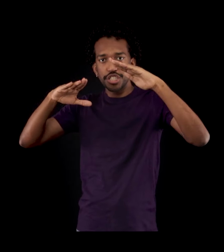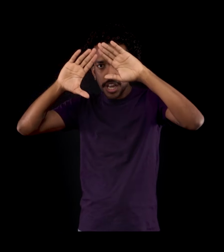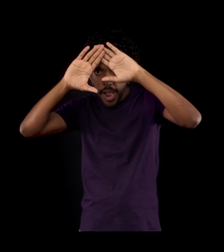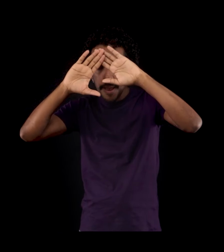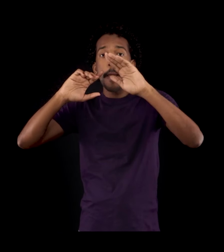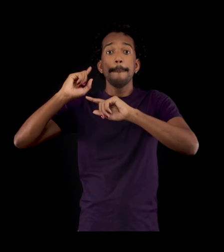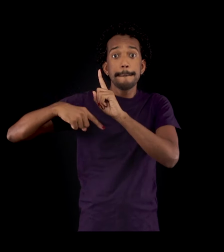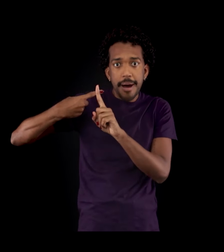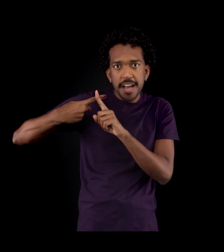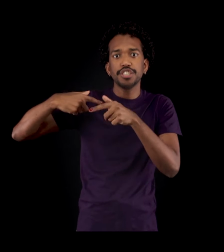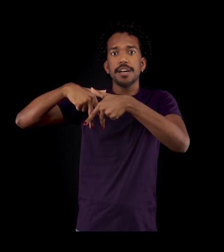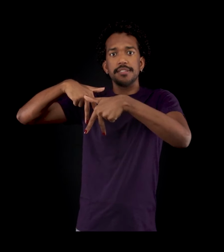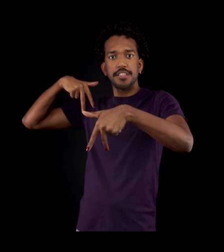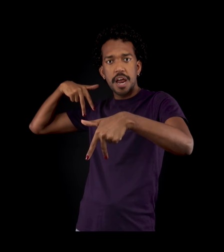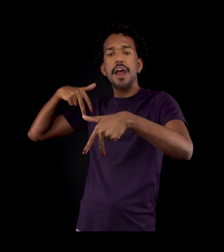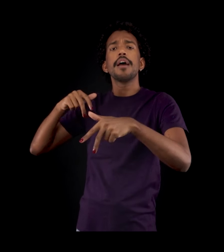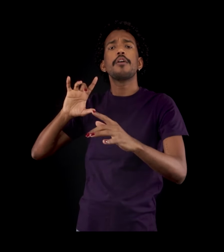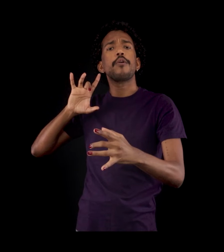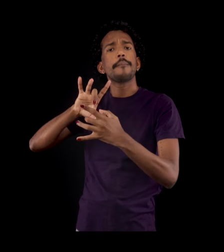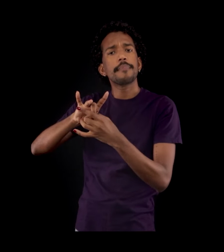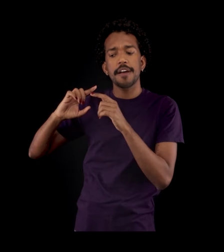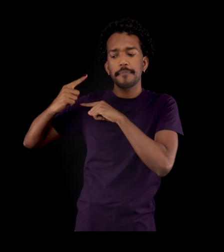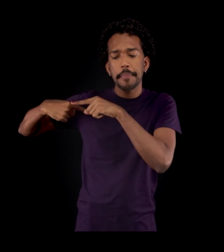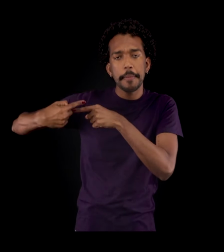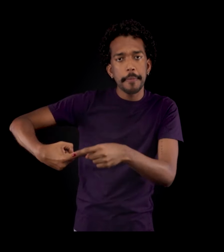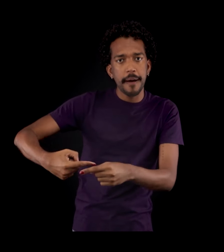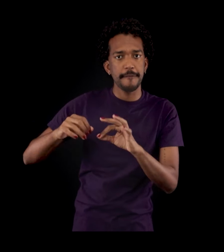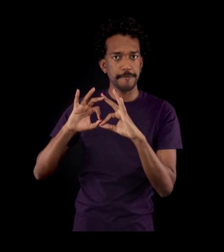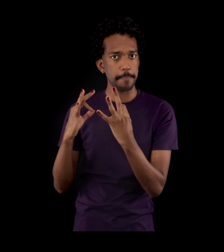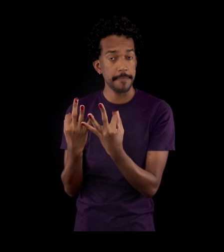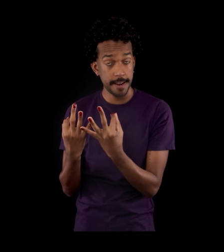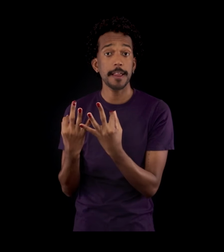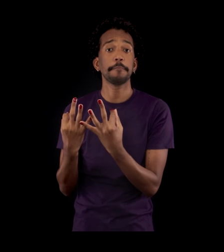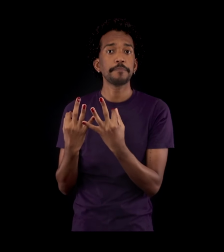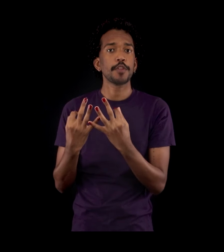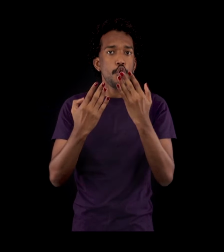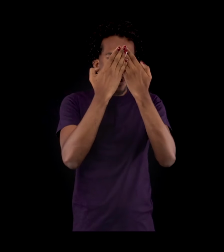que está ligado à família, à linhagem da família